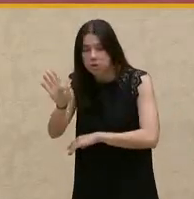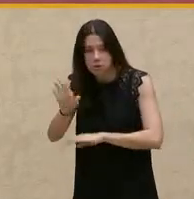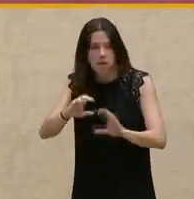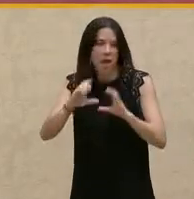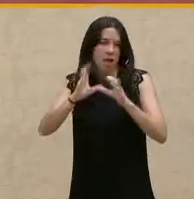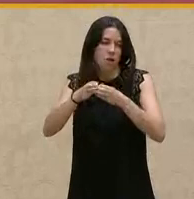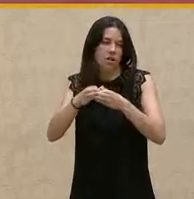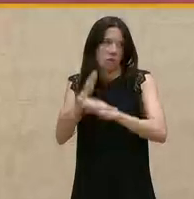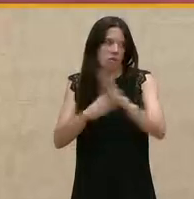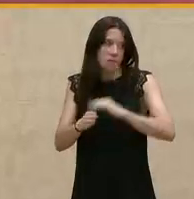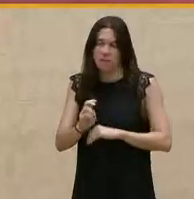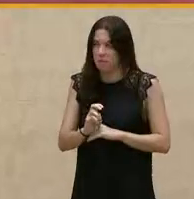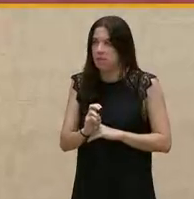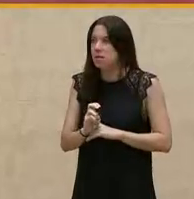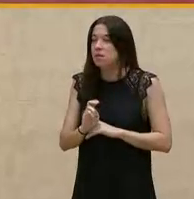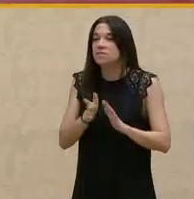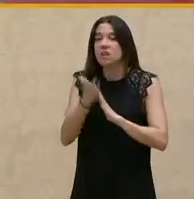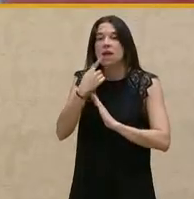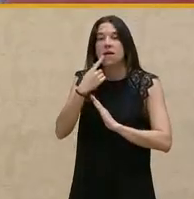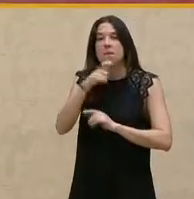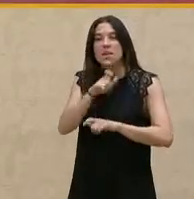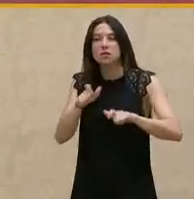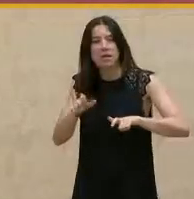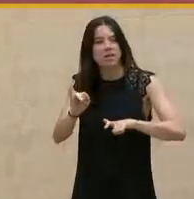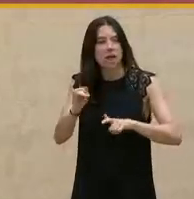Eso no quiere decir que personas como Violante, que lleva toda la vida en el movimiento